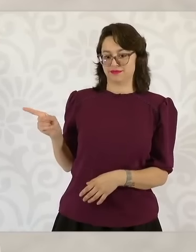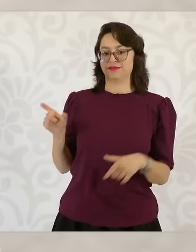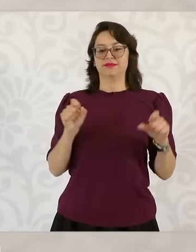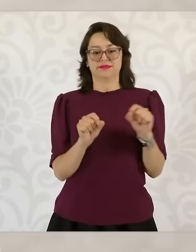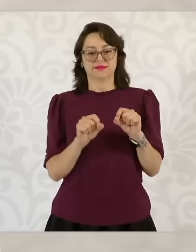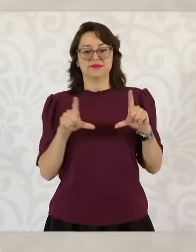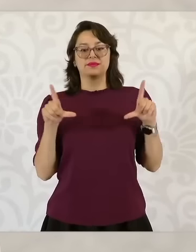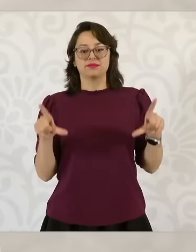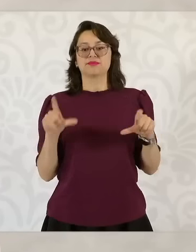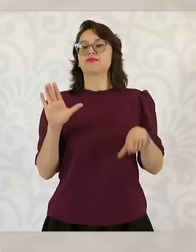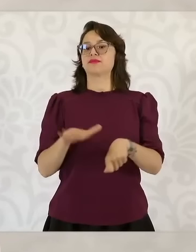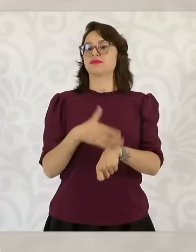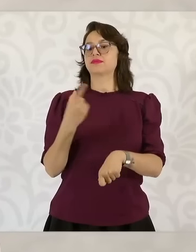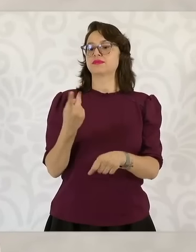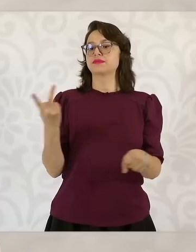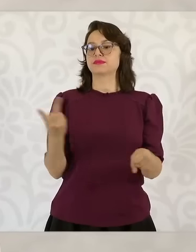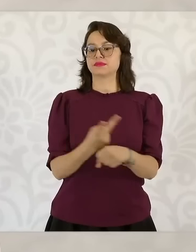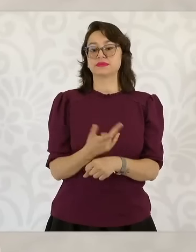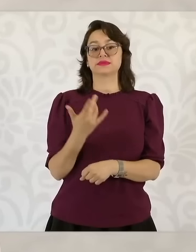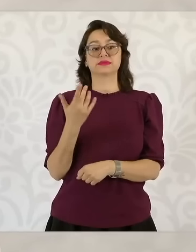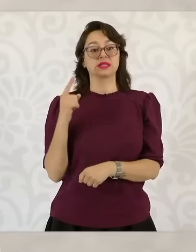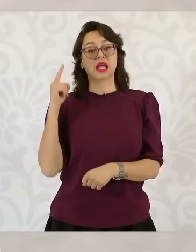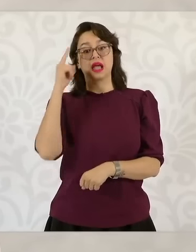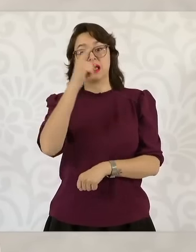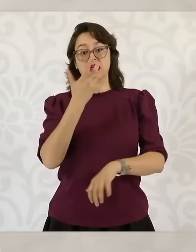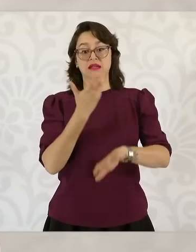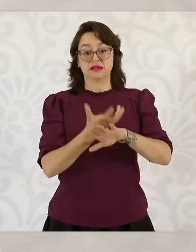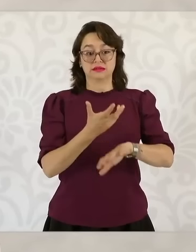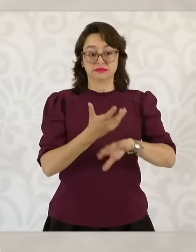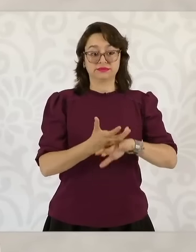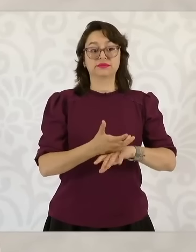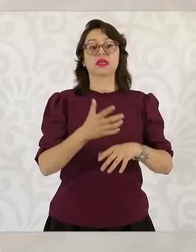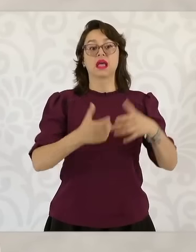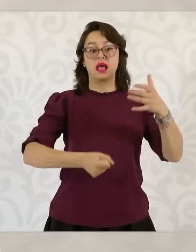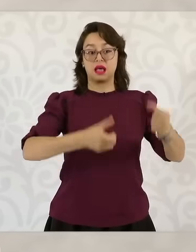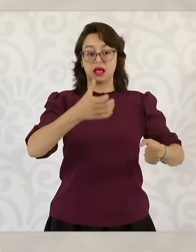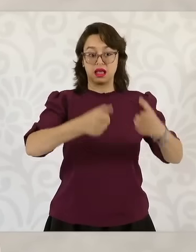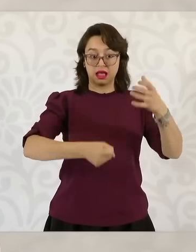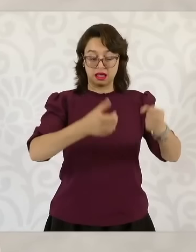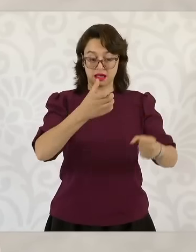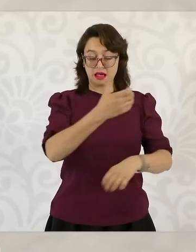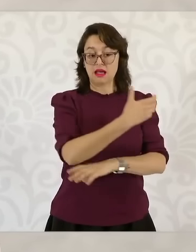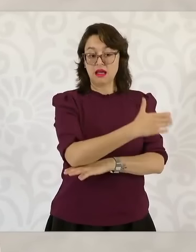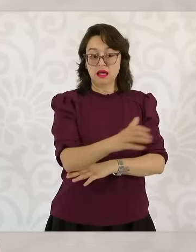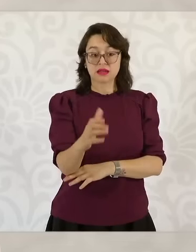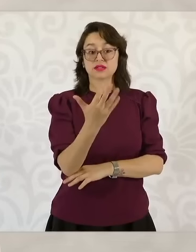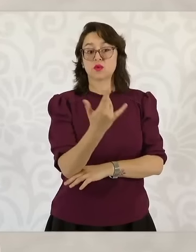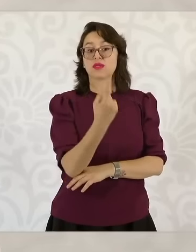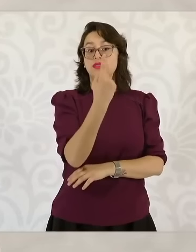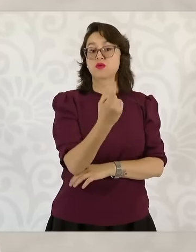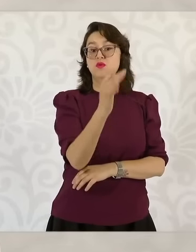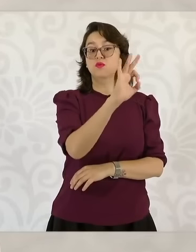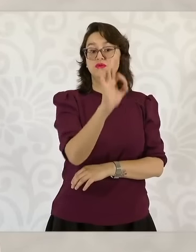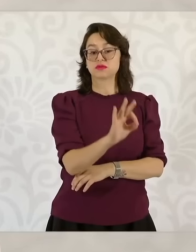que el 51% de la mano de obra en granjas lecheras en estados unidos es latina la mayoría mexicana